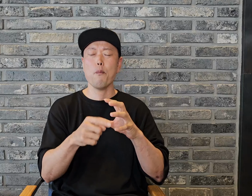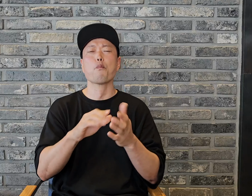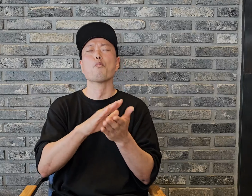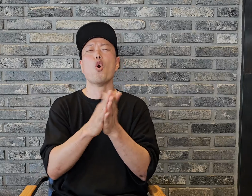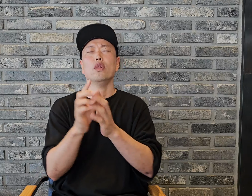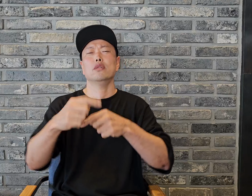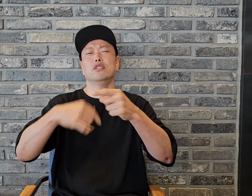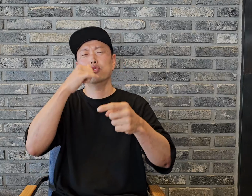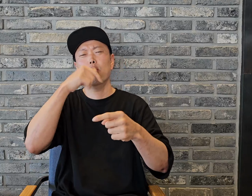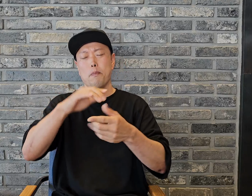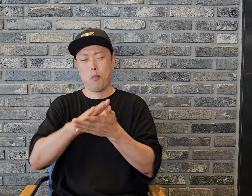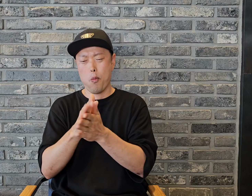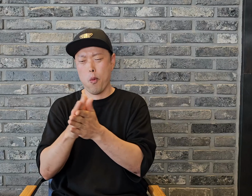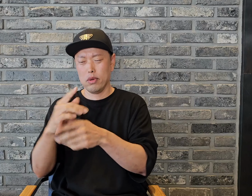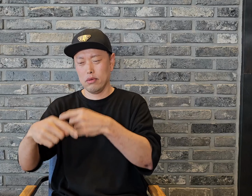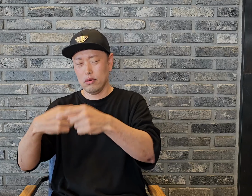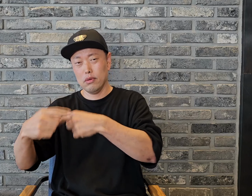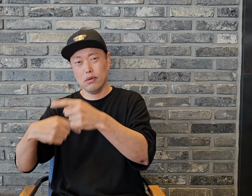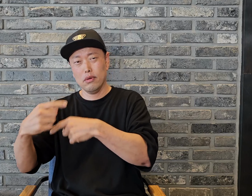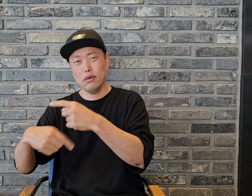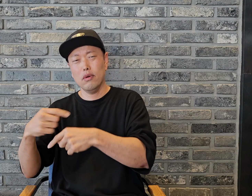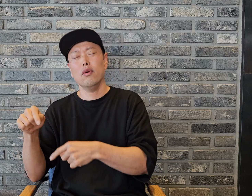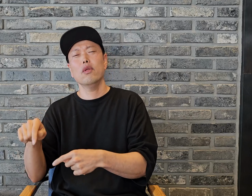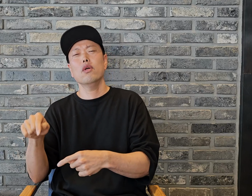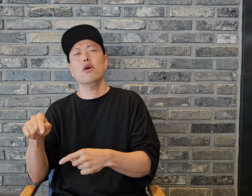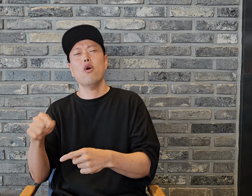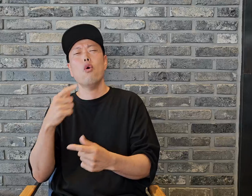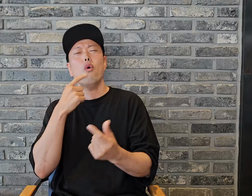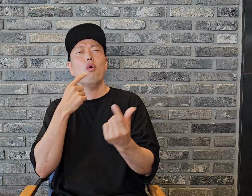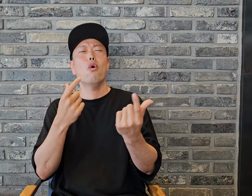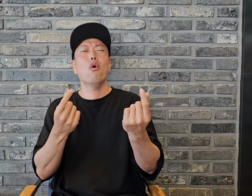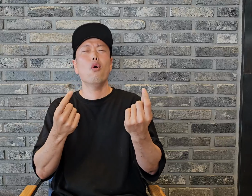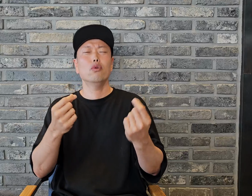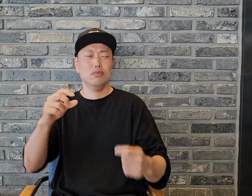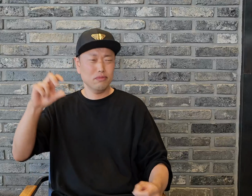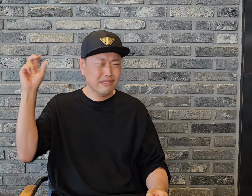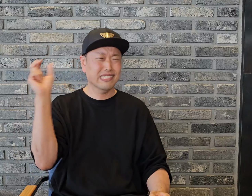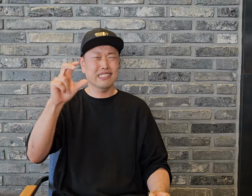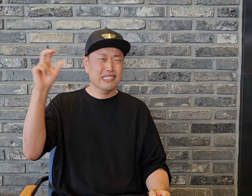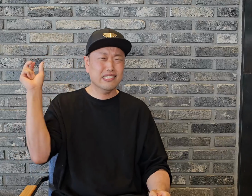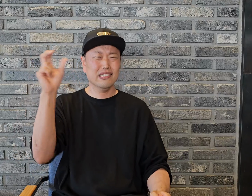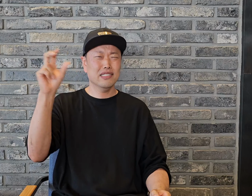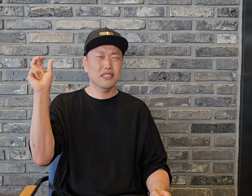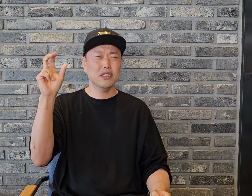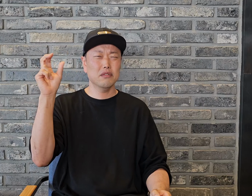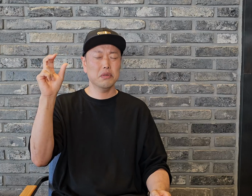변화구처럼 수어에도 변화를 줘 보세요